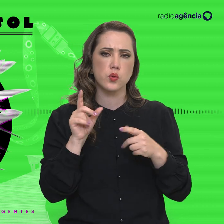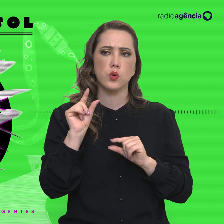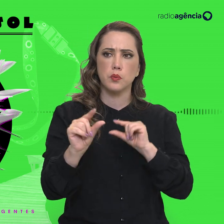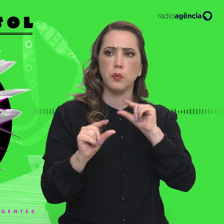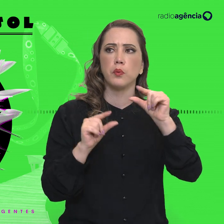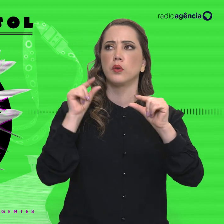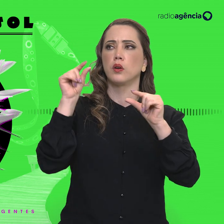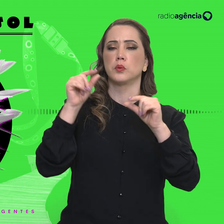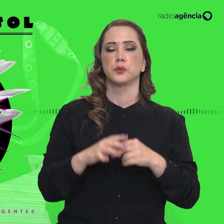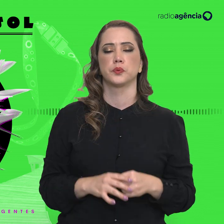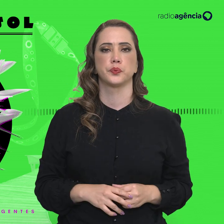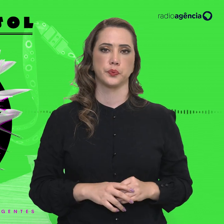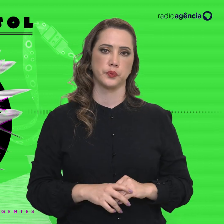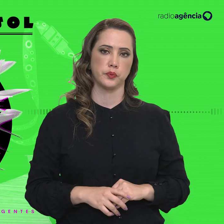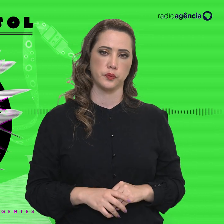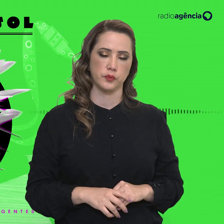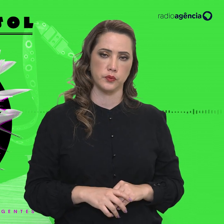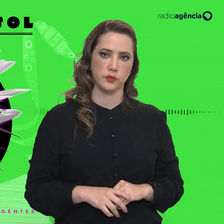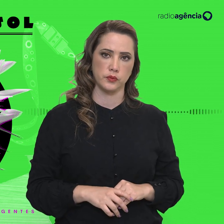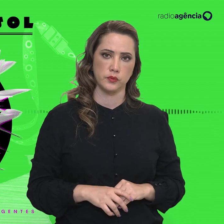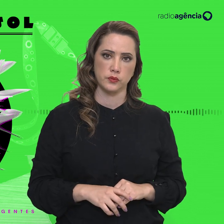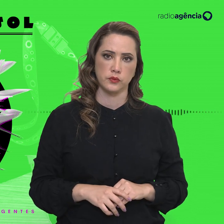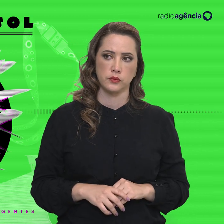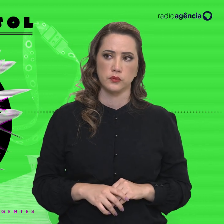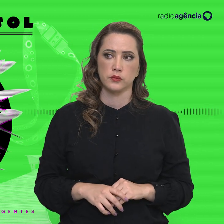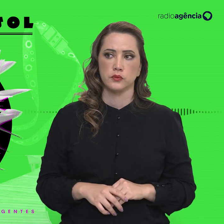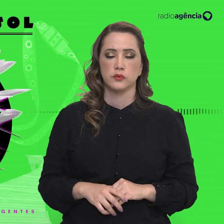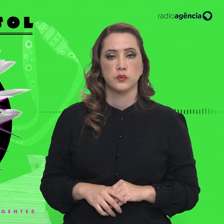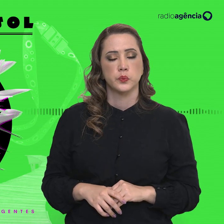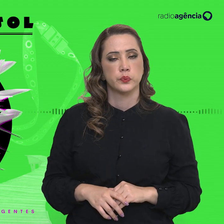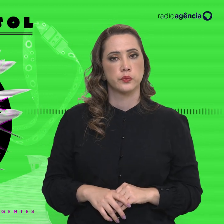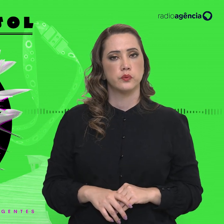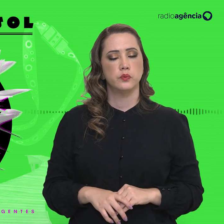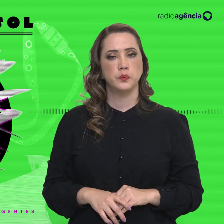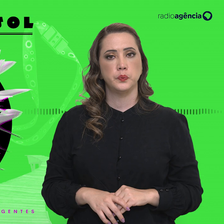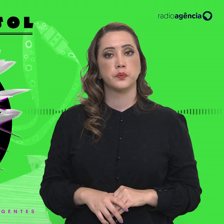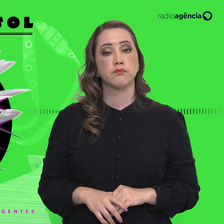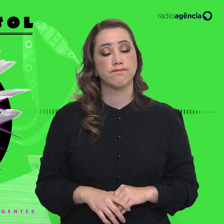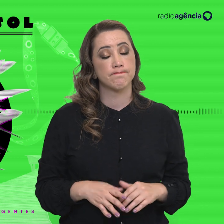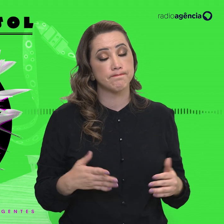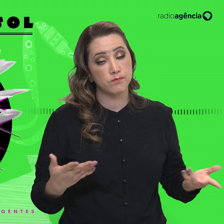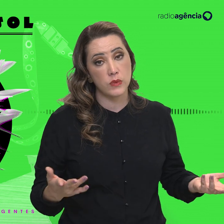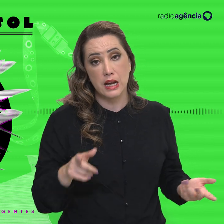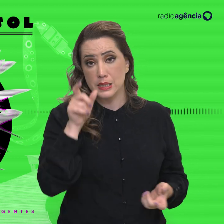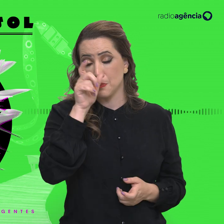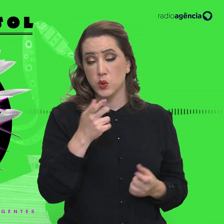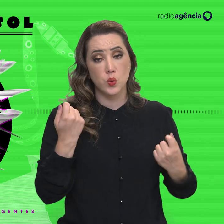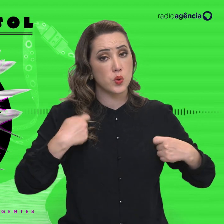[sons de variação de alta tensão] 🎶 [Fábio Cizotti] E assim que as pessoas não tenham medo, assumam se tem realmente